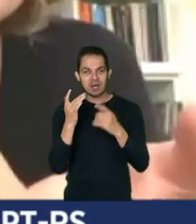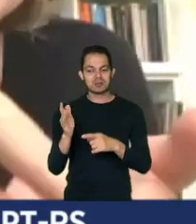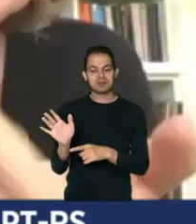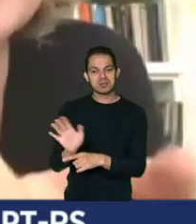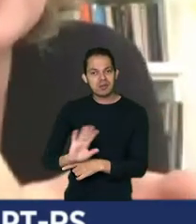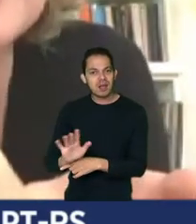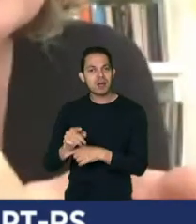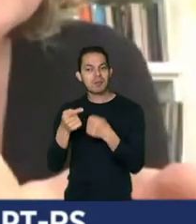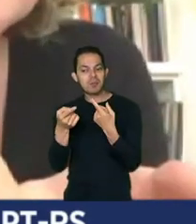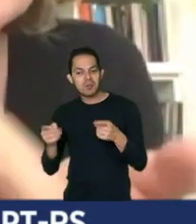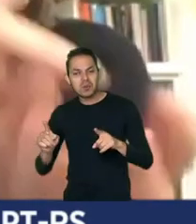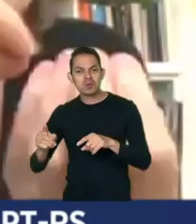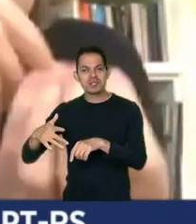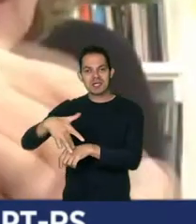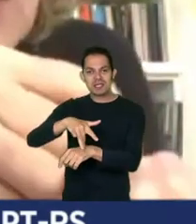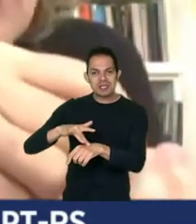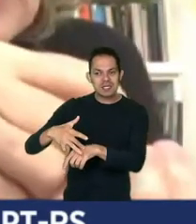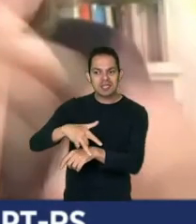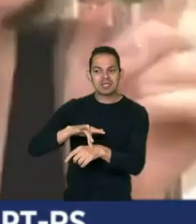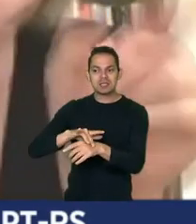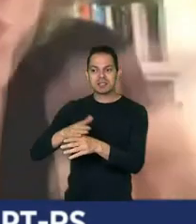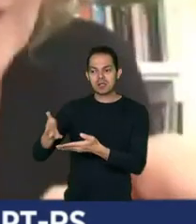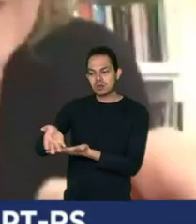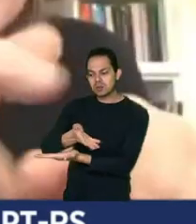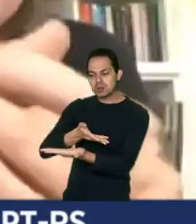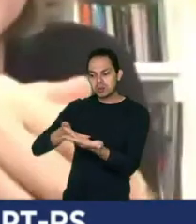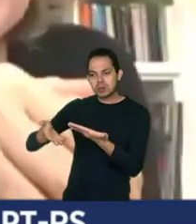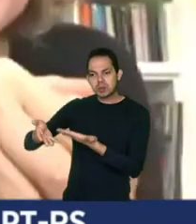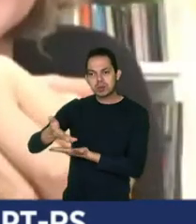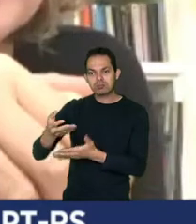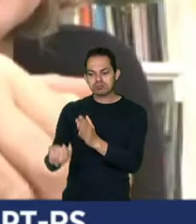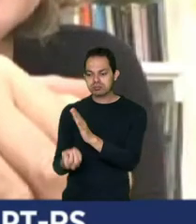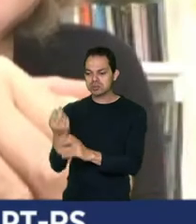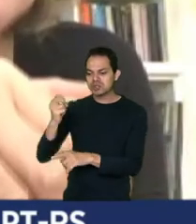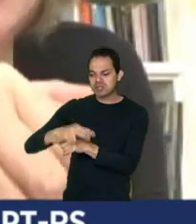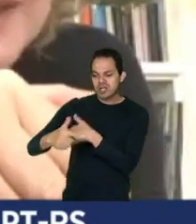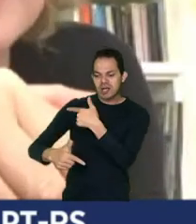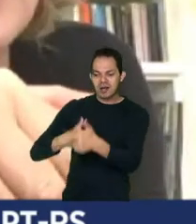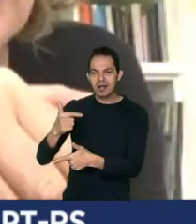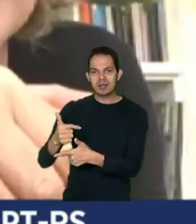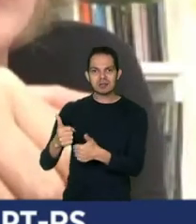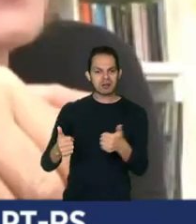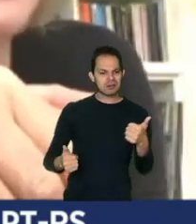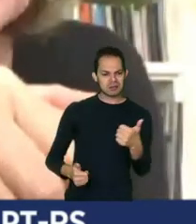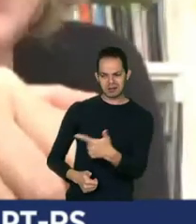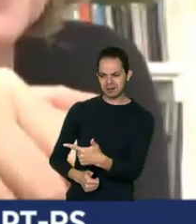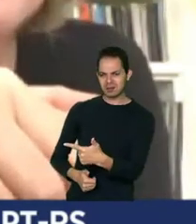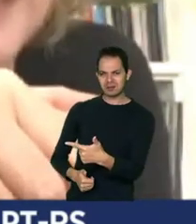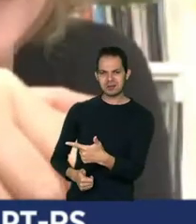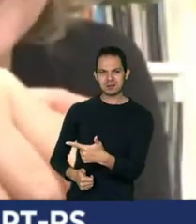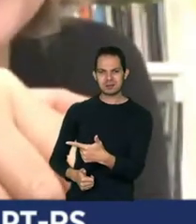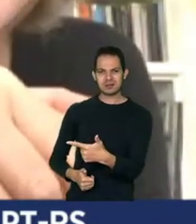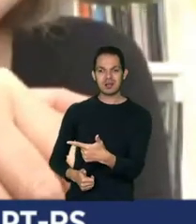DA MÚSICA, DA DANÇA, DE INTEGRAÇÃO DAS COMUNIDADES E DA GERAÇÃO DE EMPREGO E RENDA E MELHORIA DAS